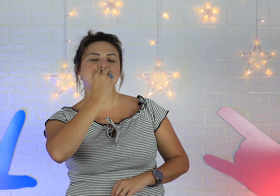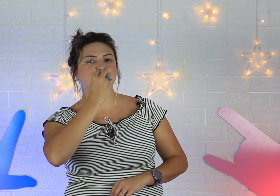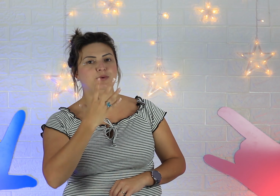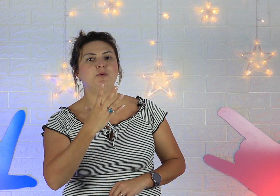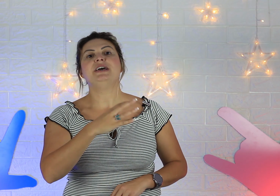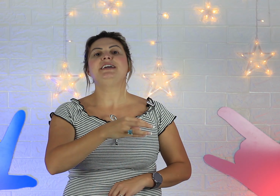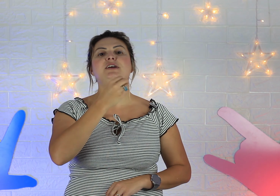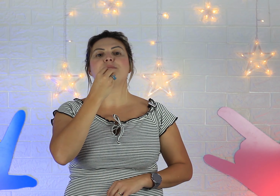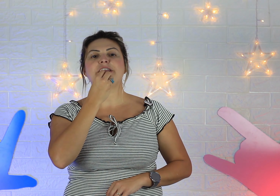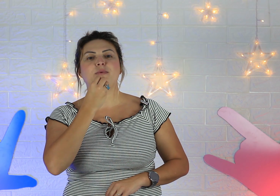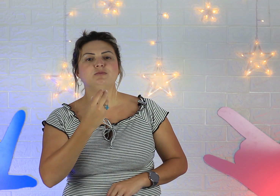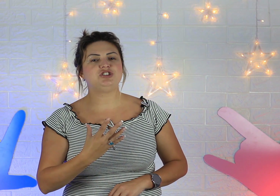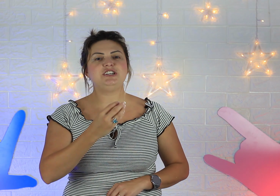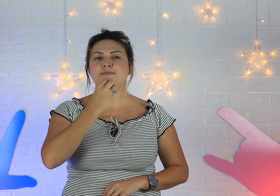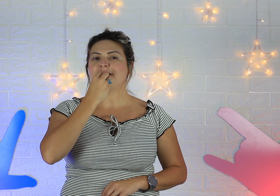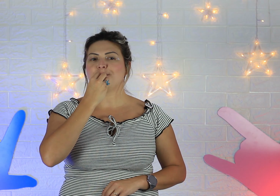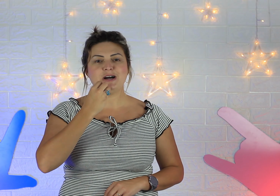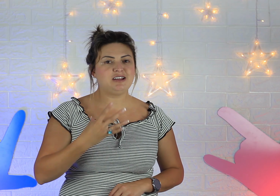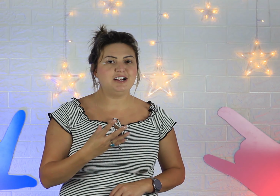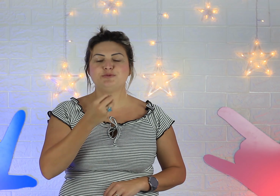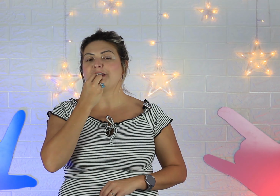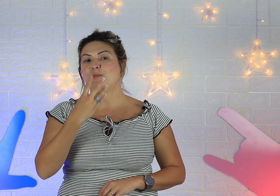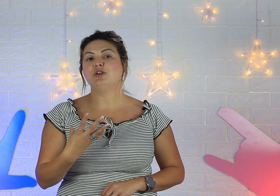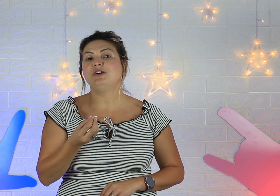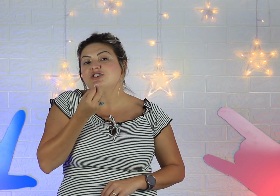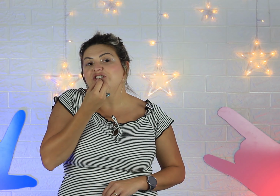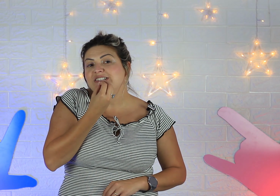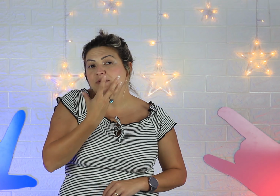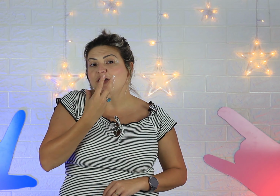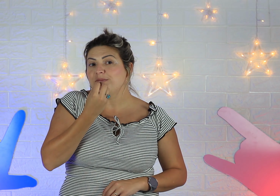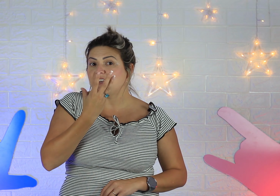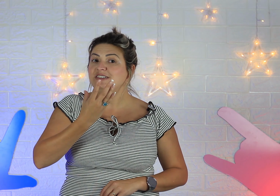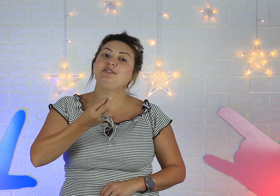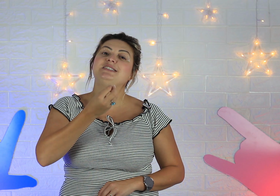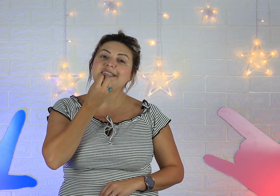vai ser o sinal de bom então para bom dia para boa tarde para Boa noite a gente sempre vai começar a